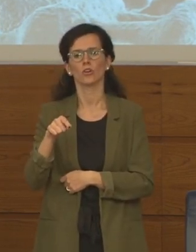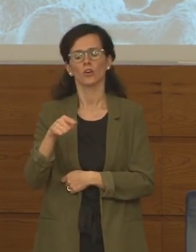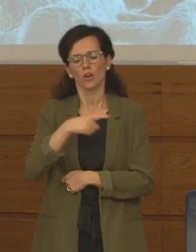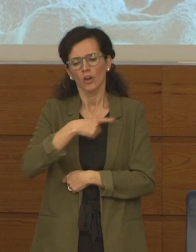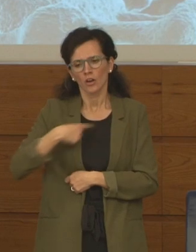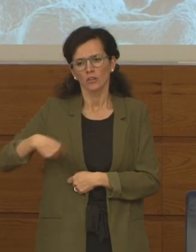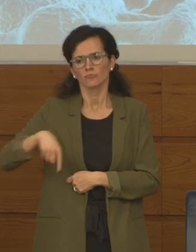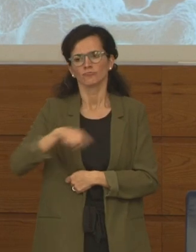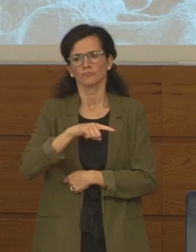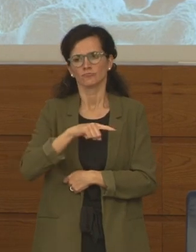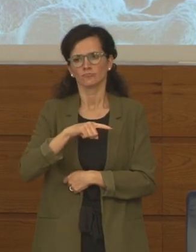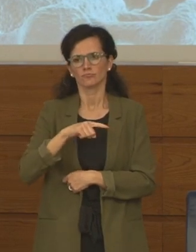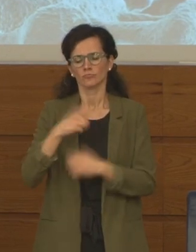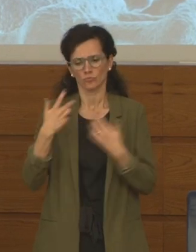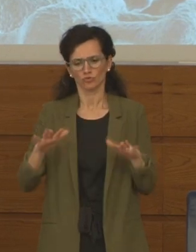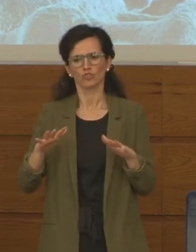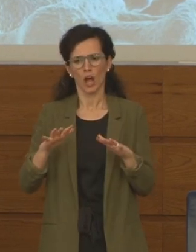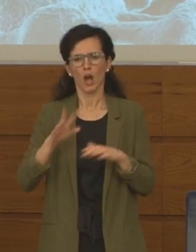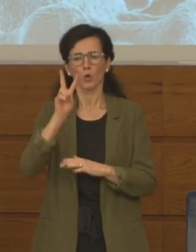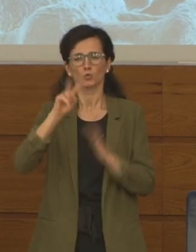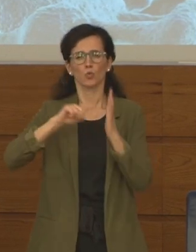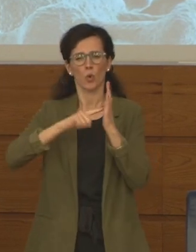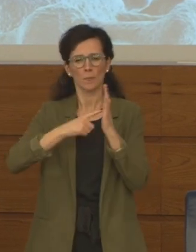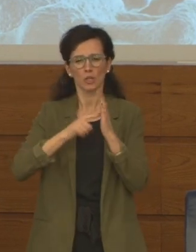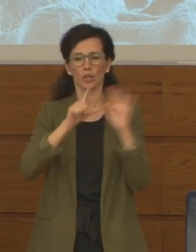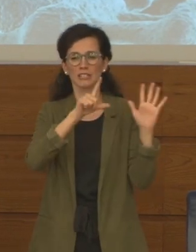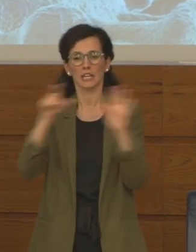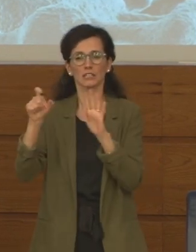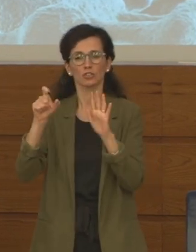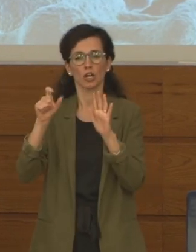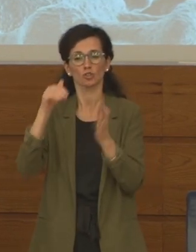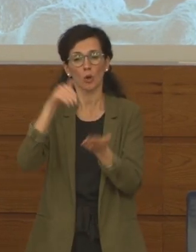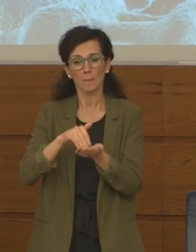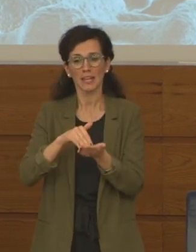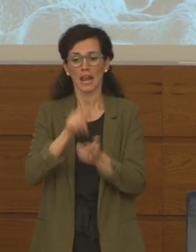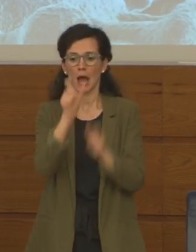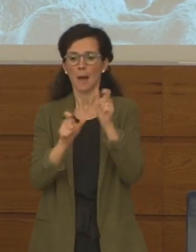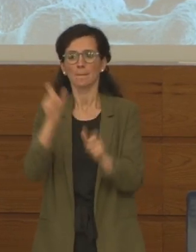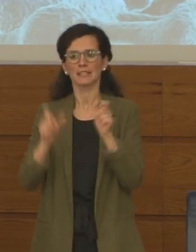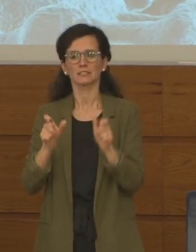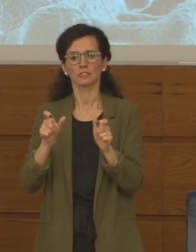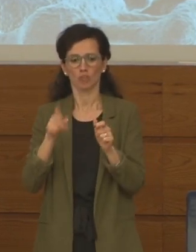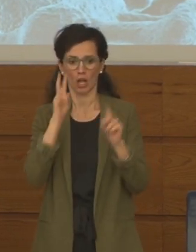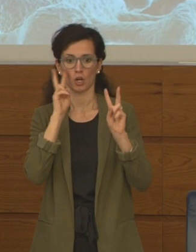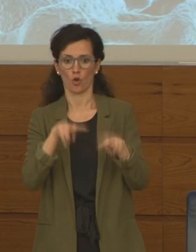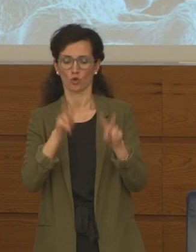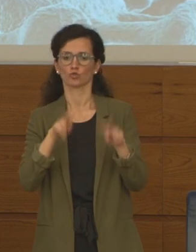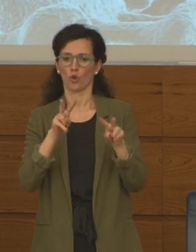praticamente oltre 2 milioni e 700mila passeggeri controllati e rispetto a cui